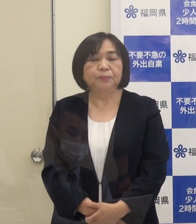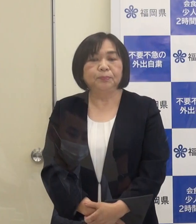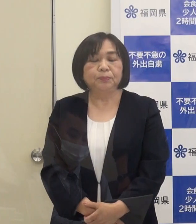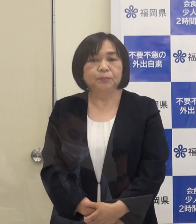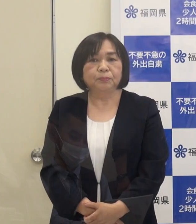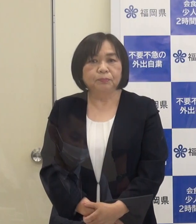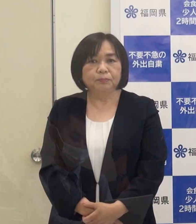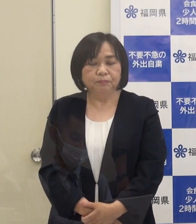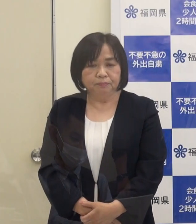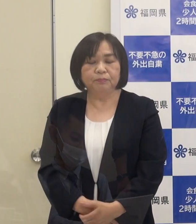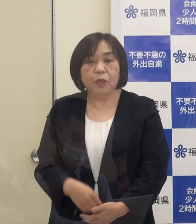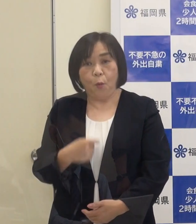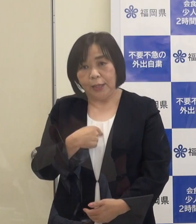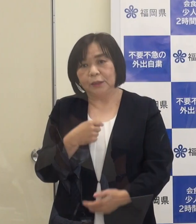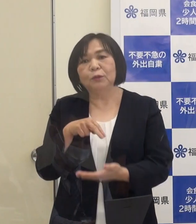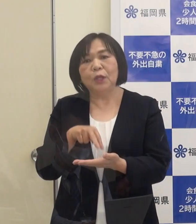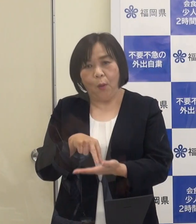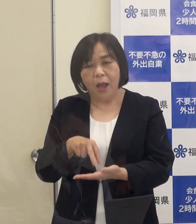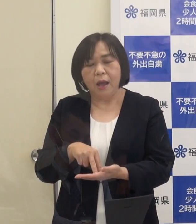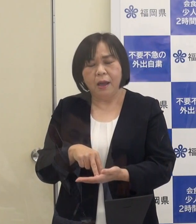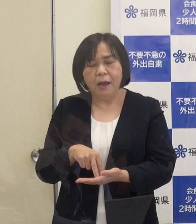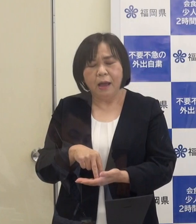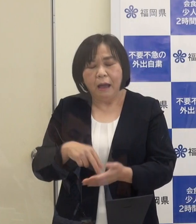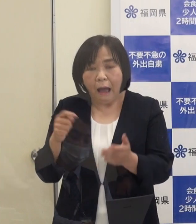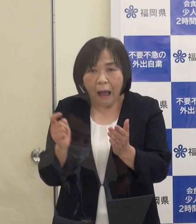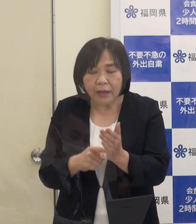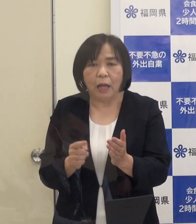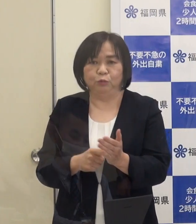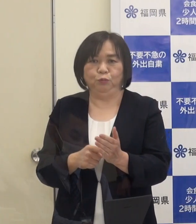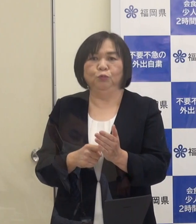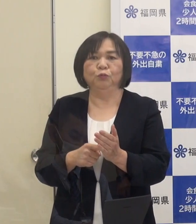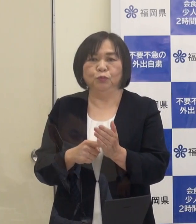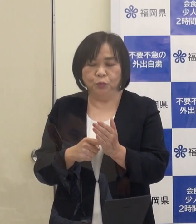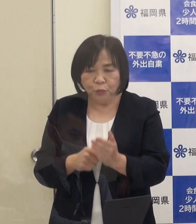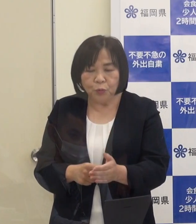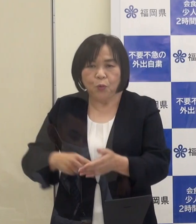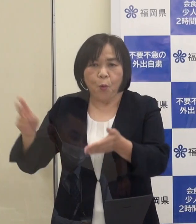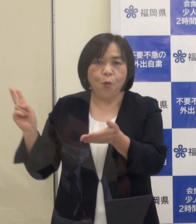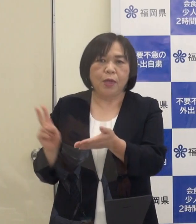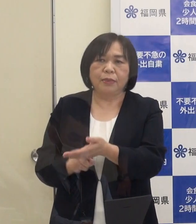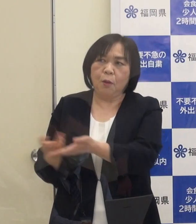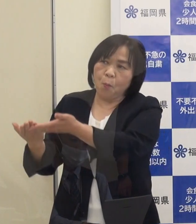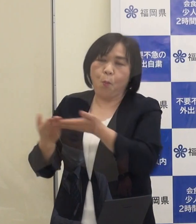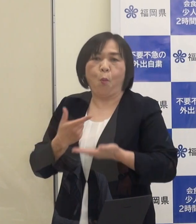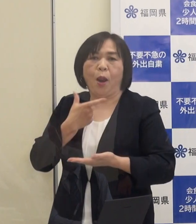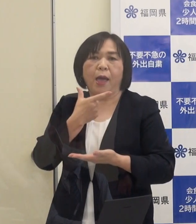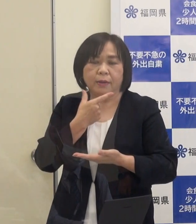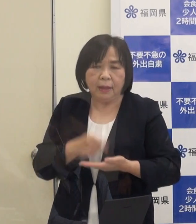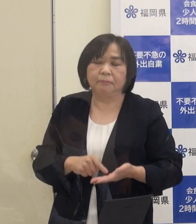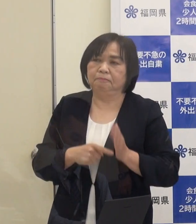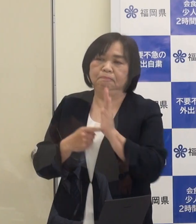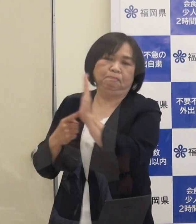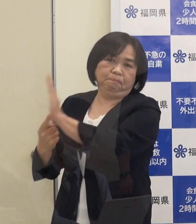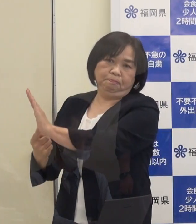私としても できる限り早くこの決定をいただきたいと申し上げています